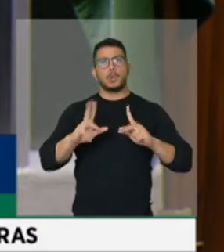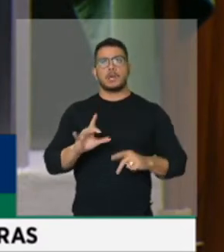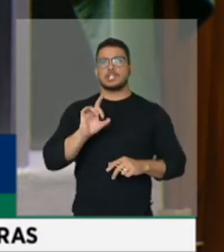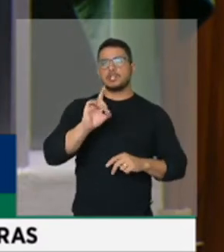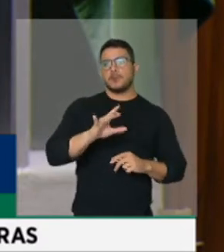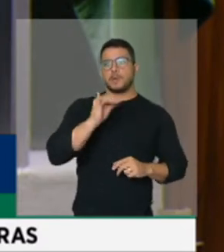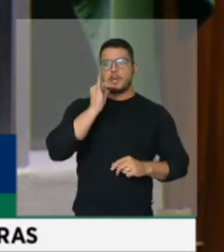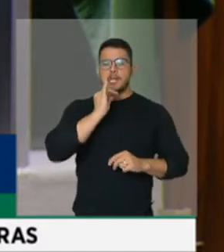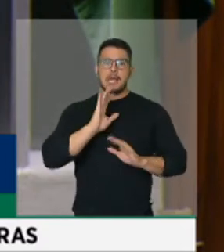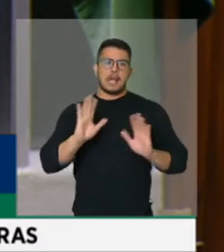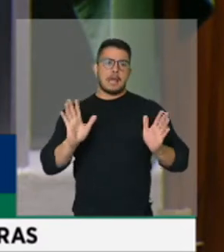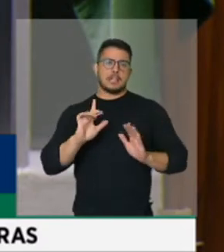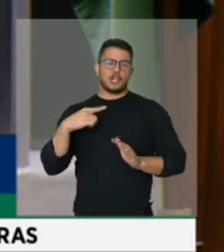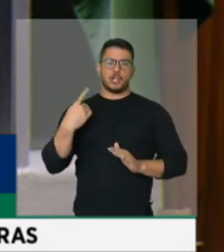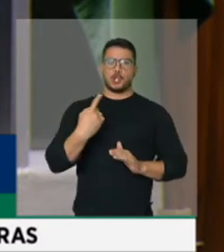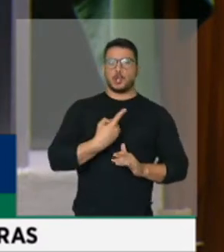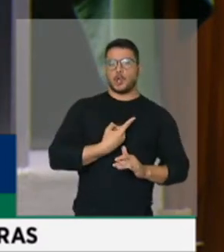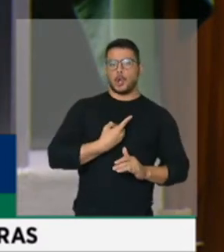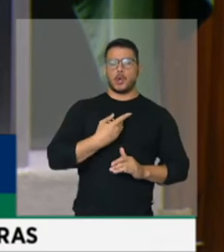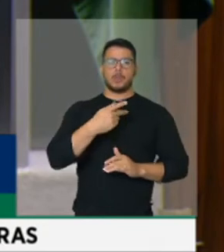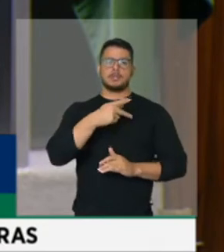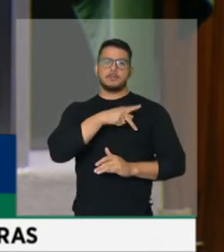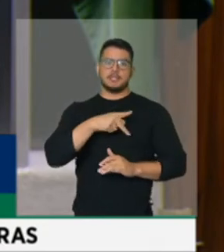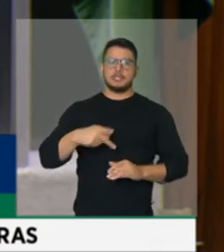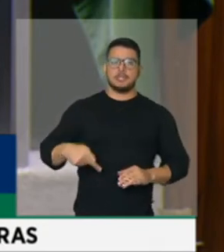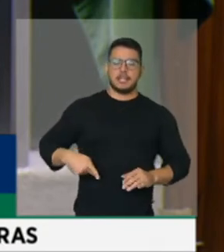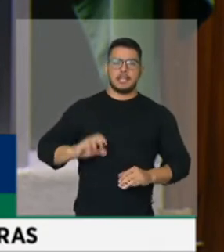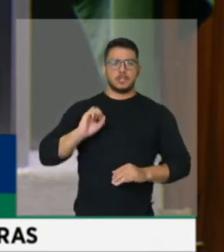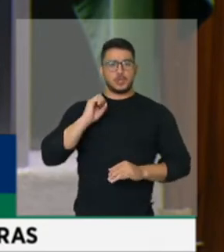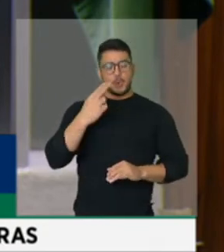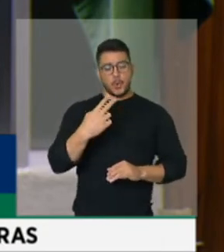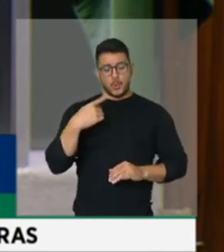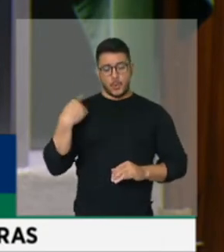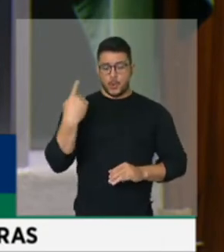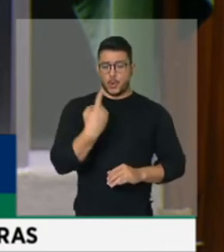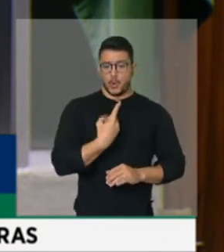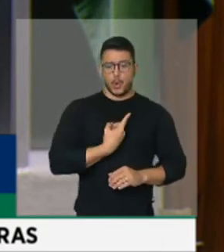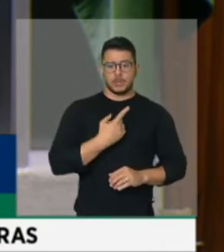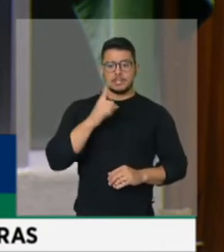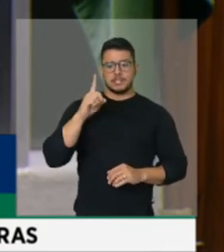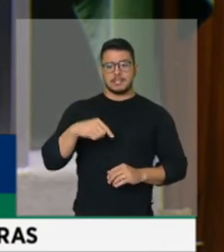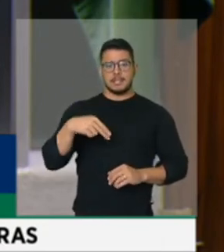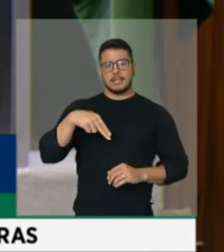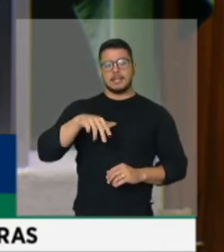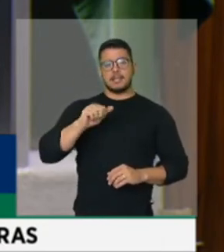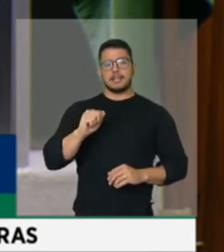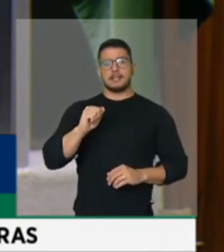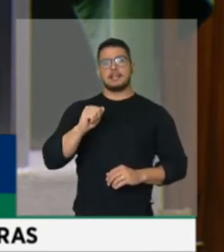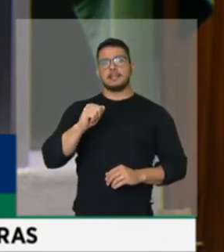NÓS QUEREMOS... DEFENDER SIM A PRIVATIZAÇÃO DA ELETROBRAS. E NÓS NÃO SOMOS, COMO DISSE A OPOSIÇÃO HÁ POUCO, DE FORMA DESELEGANTE,